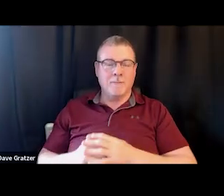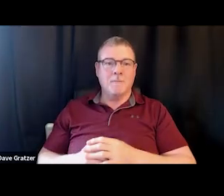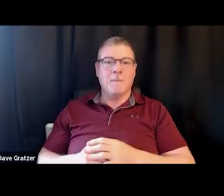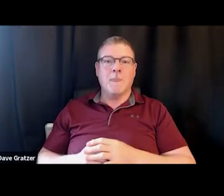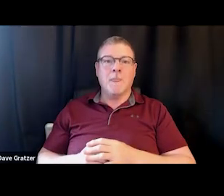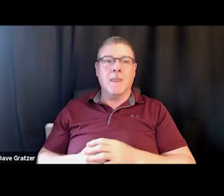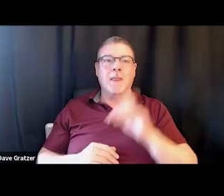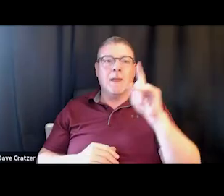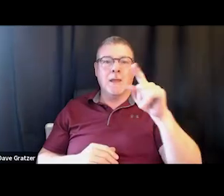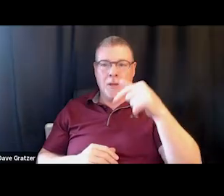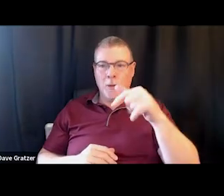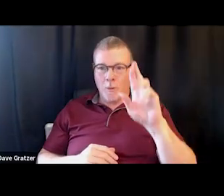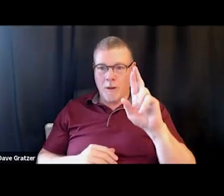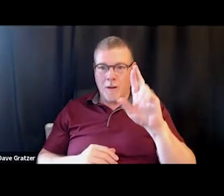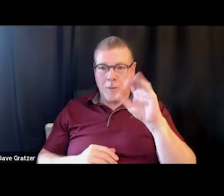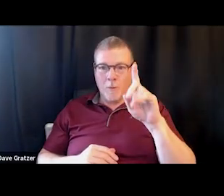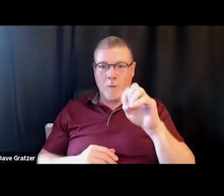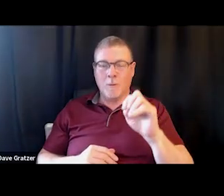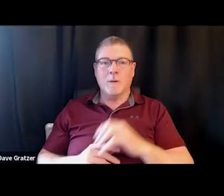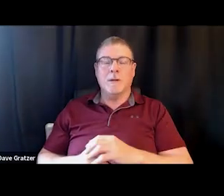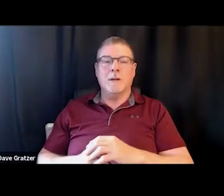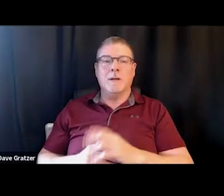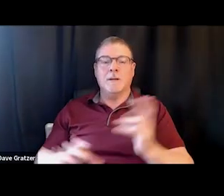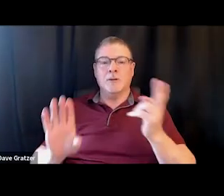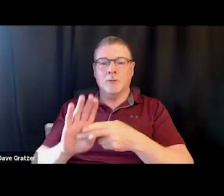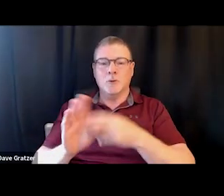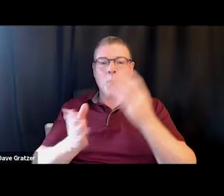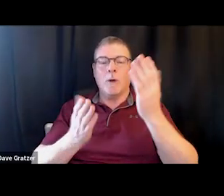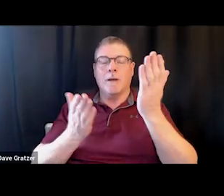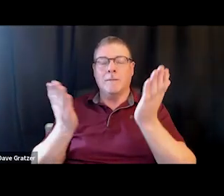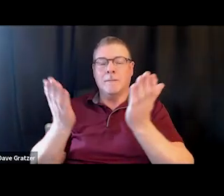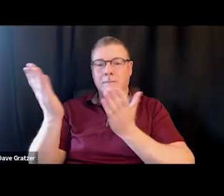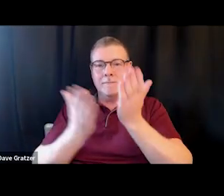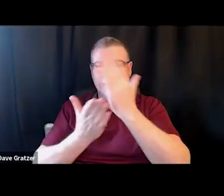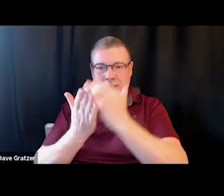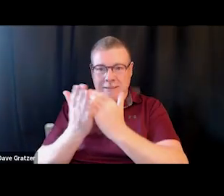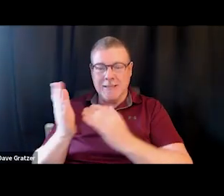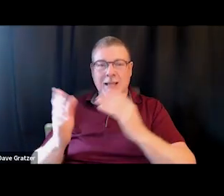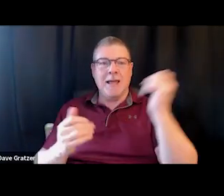Aquí está el código QR para que puedan unirse a nuestra lista de correo, y puedan estar al tanto de todo sobre SOAR.